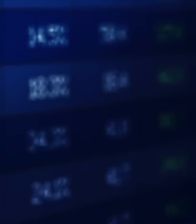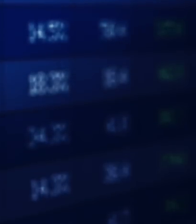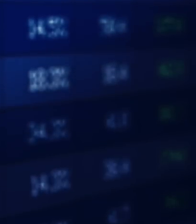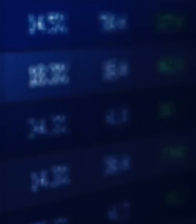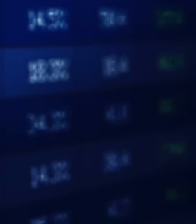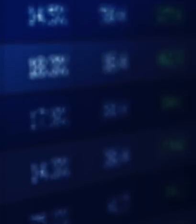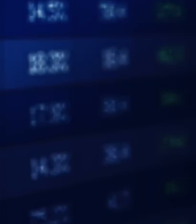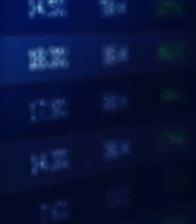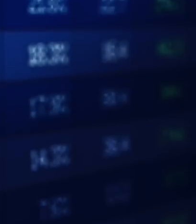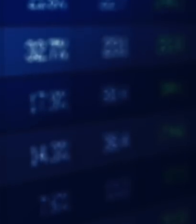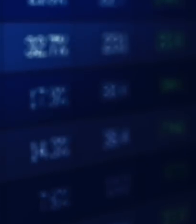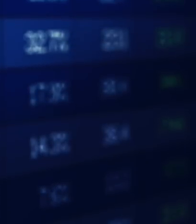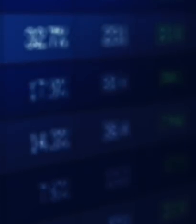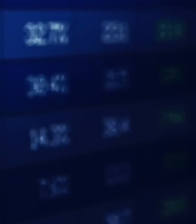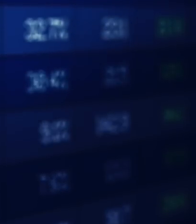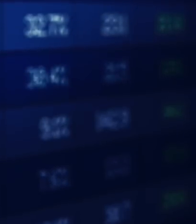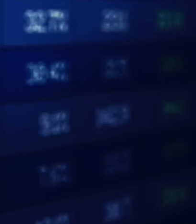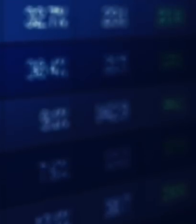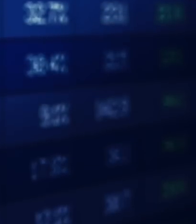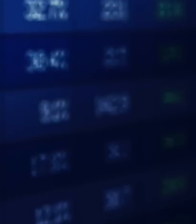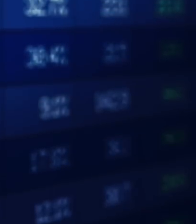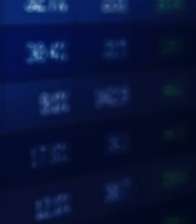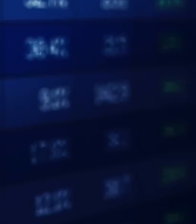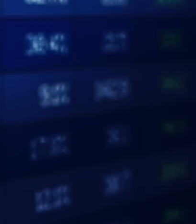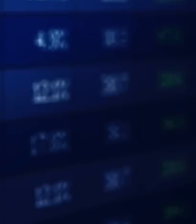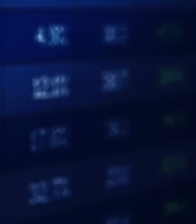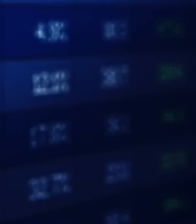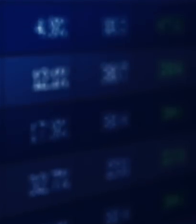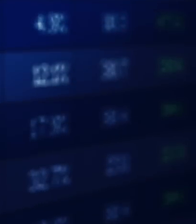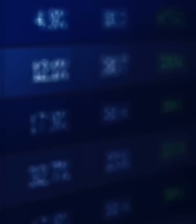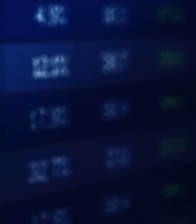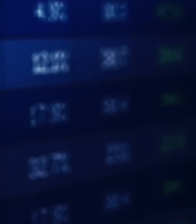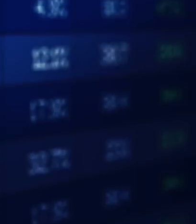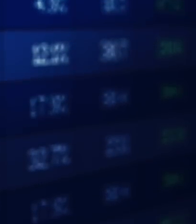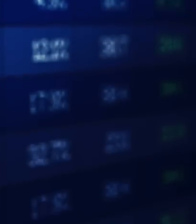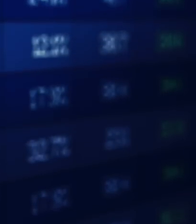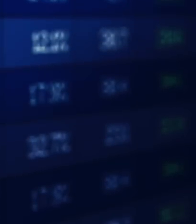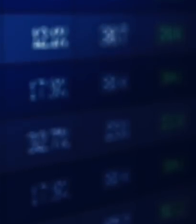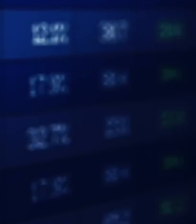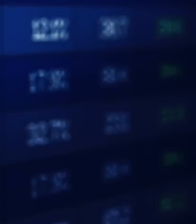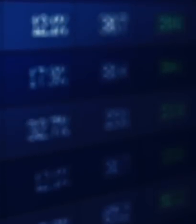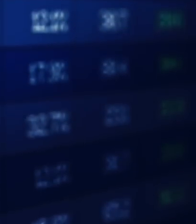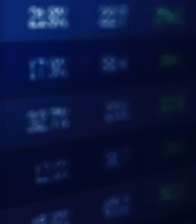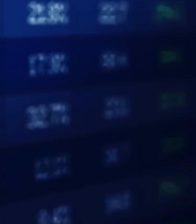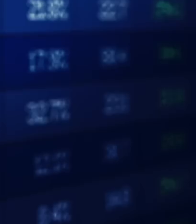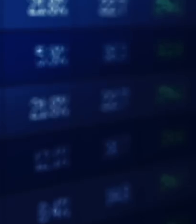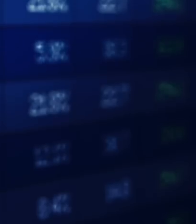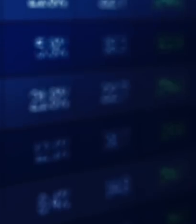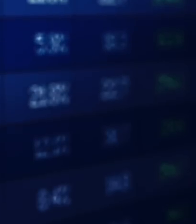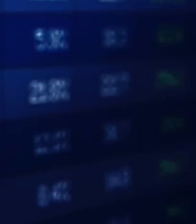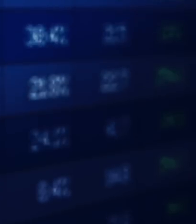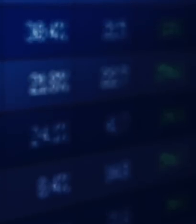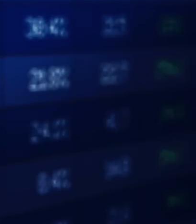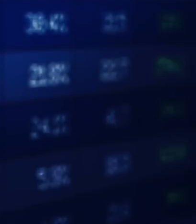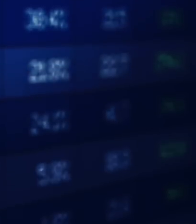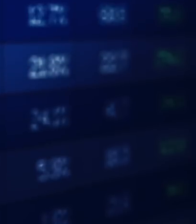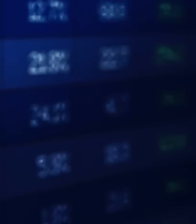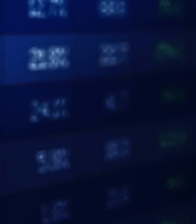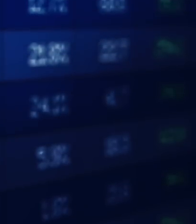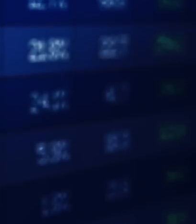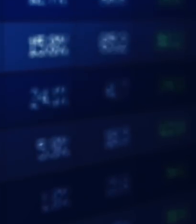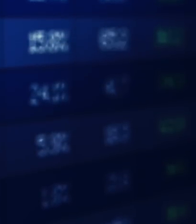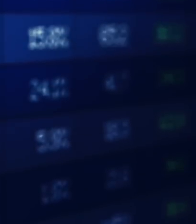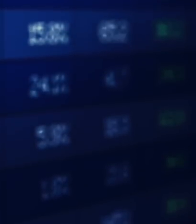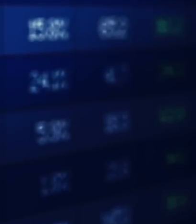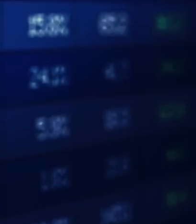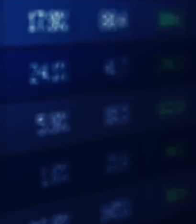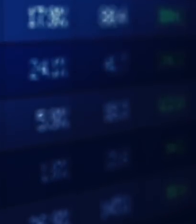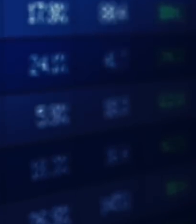eh de lo que significaría el déficit per cápita que cambia un poco el escenario y al final eh